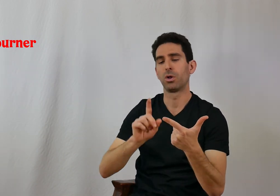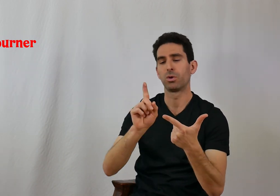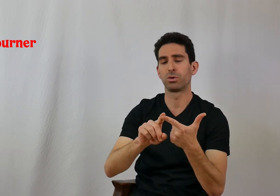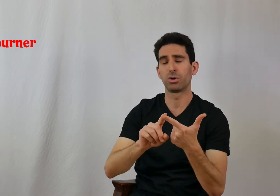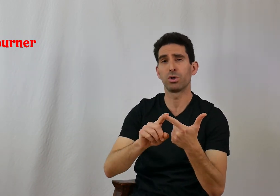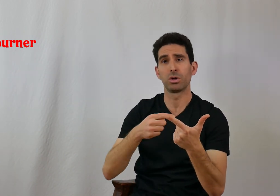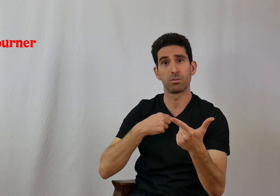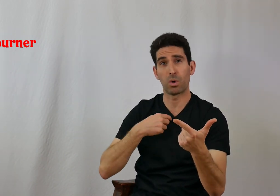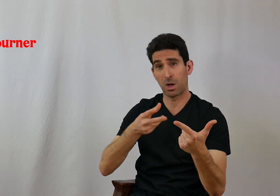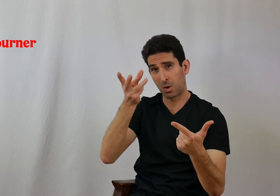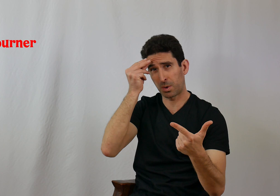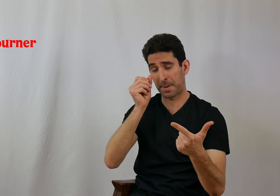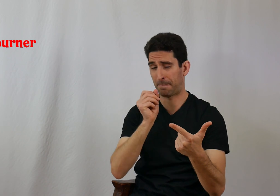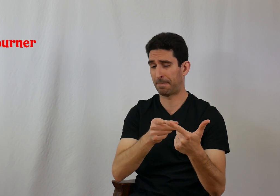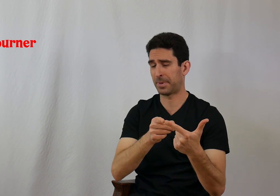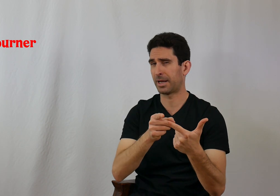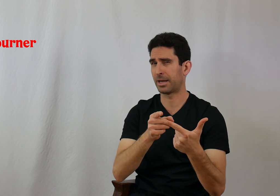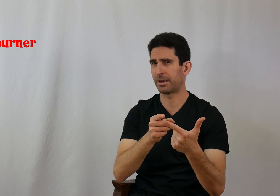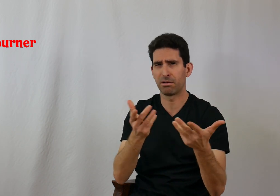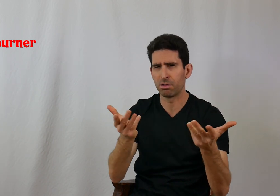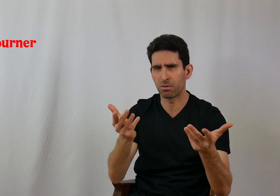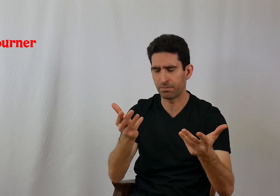Le deuxième est celui que j'ai compris. Quoi ?